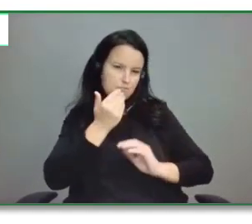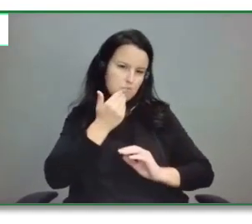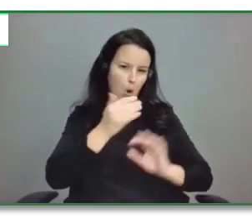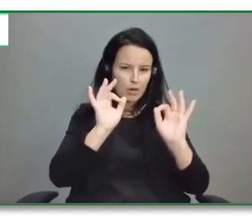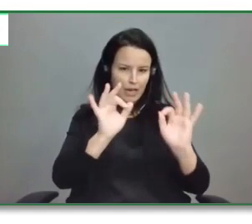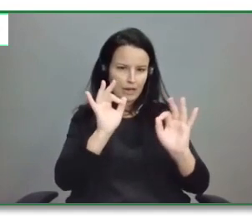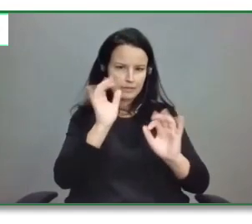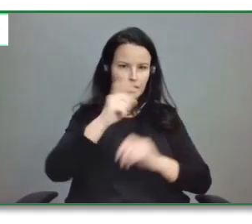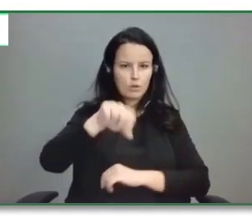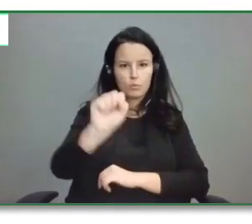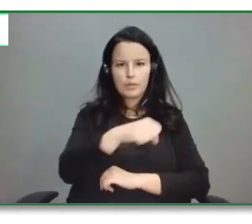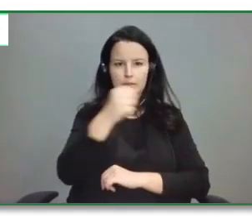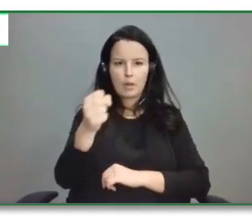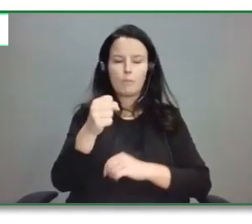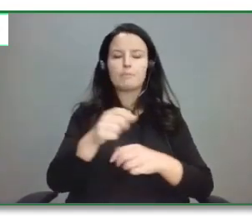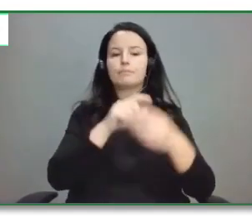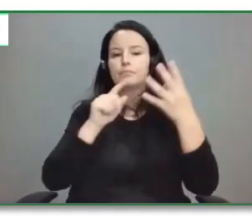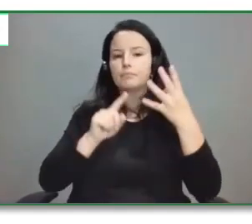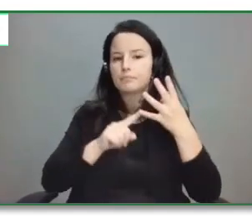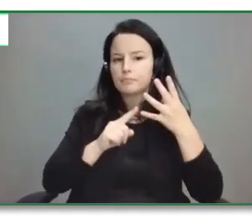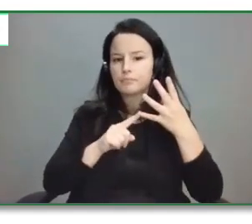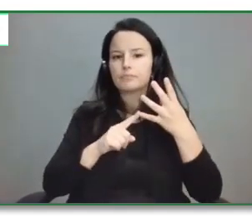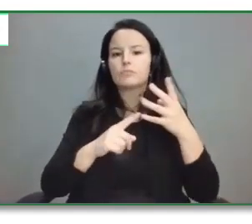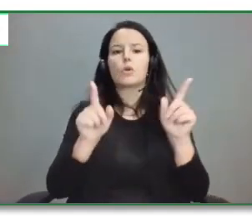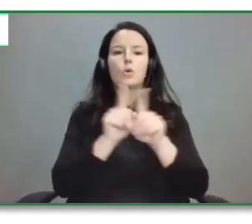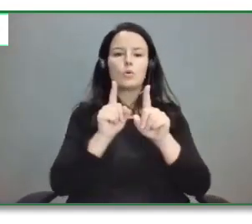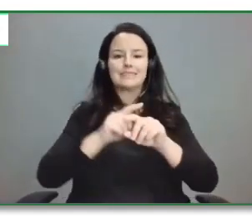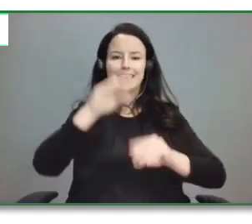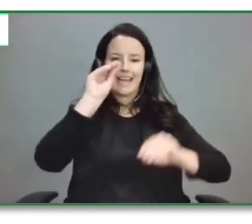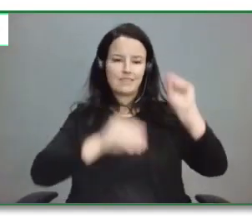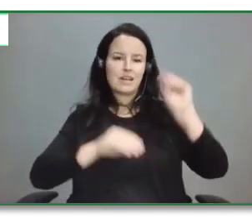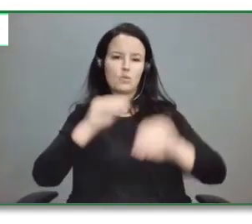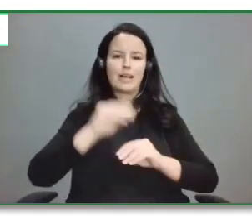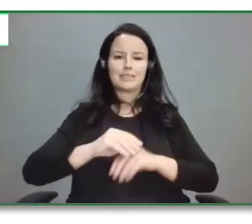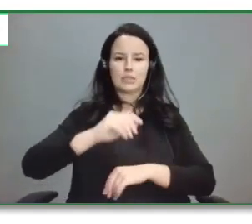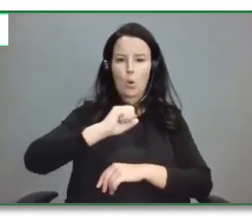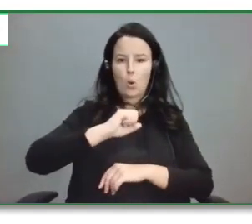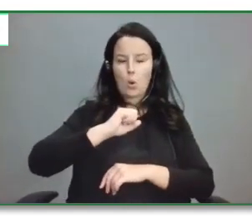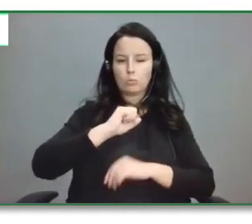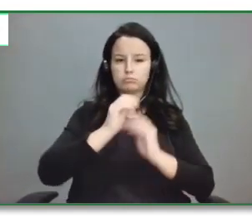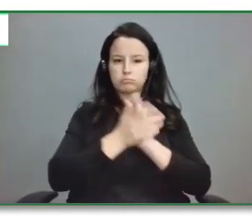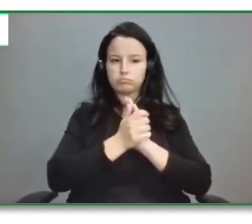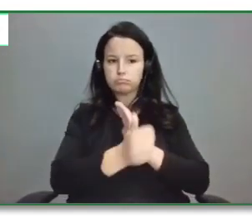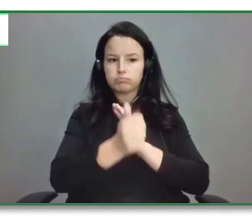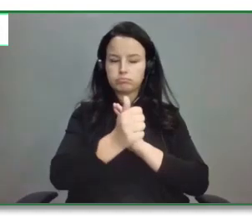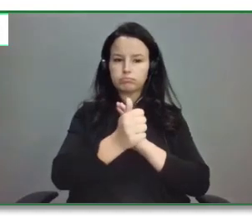et quatrième évaluation de l'efficacité